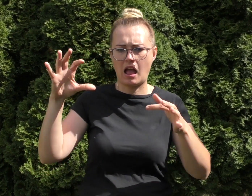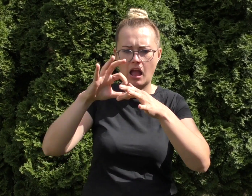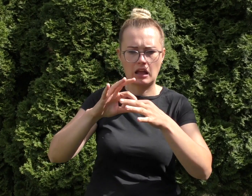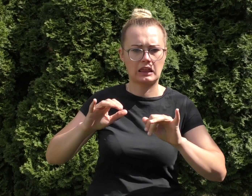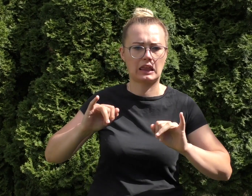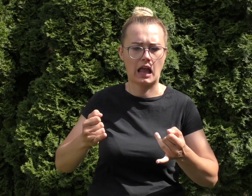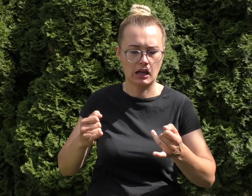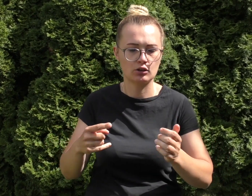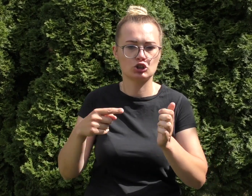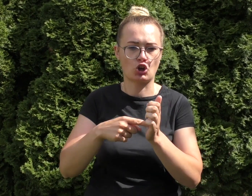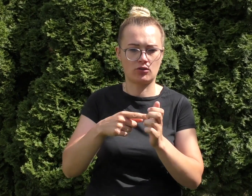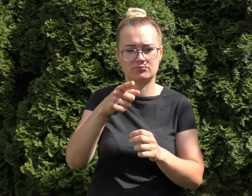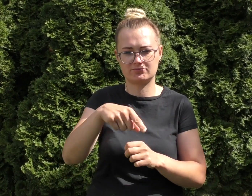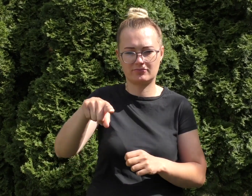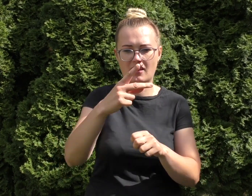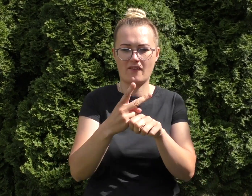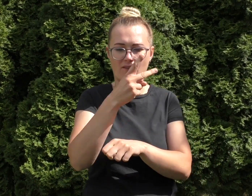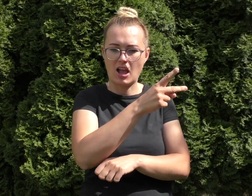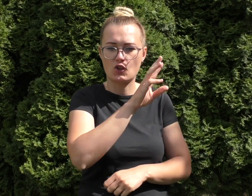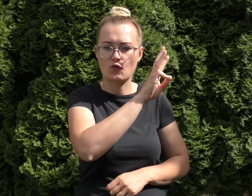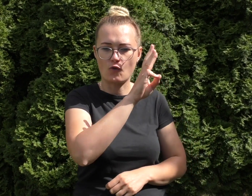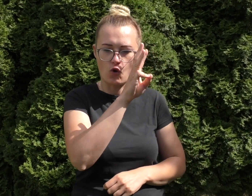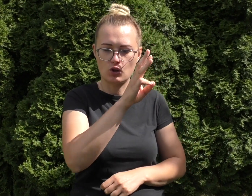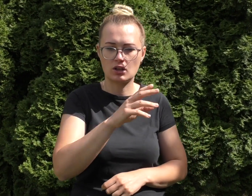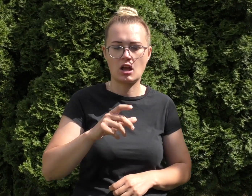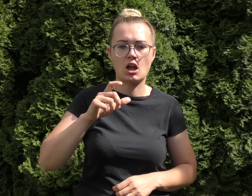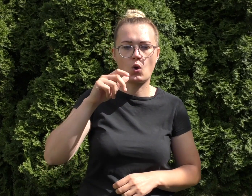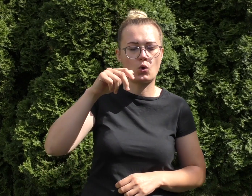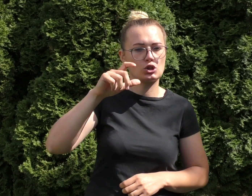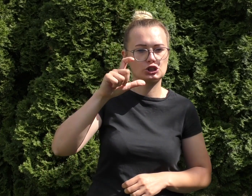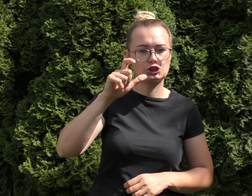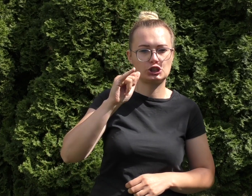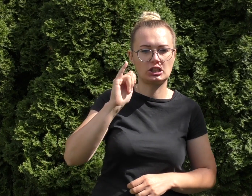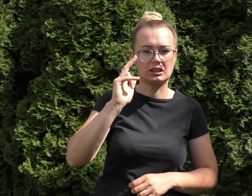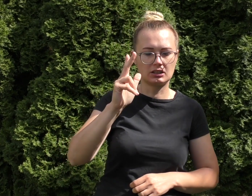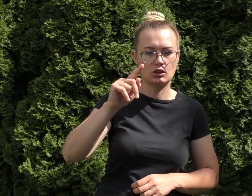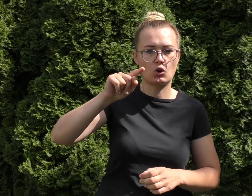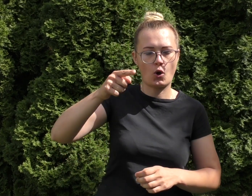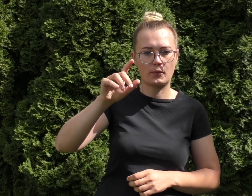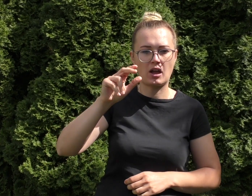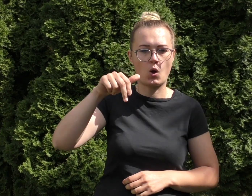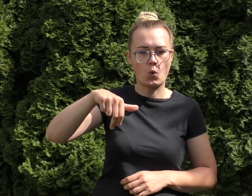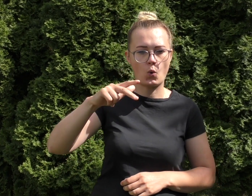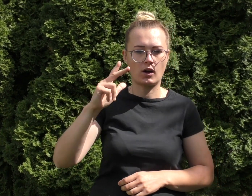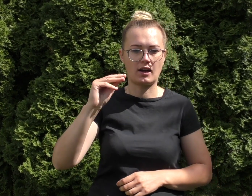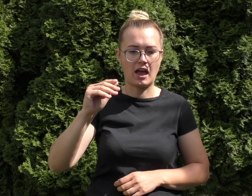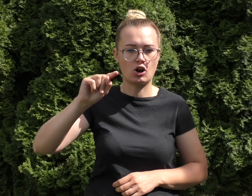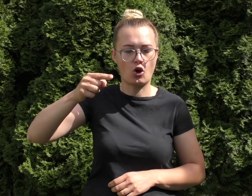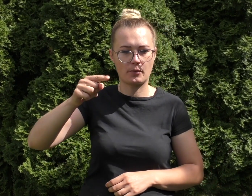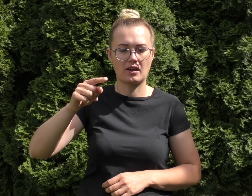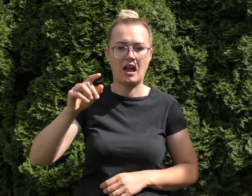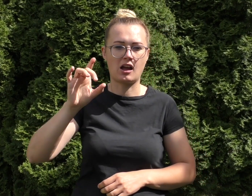Aby nawiązać połączenie z tłumaczem języka migowego i załatwić swoją sprawę,